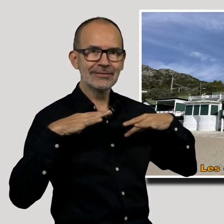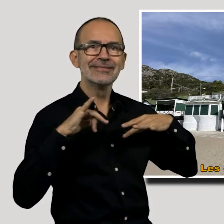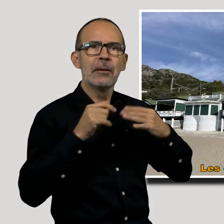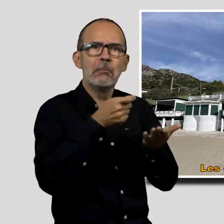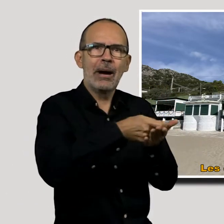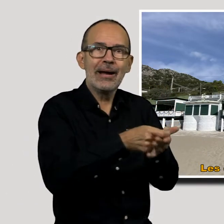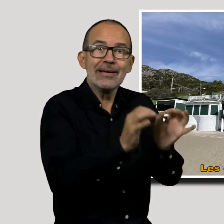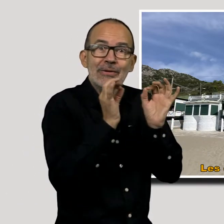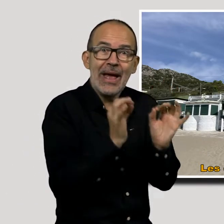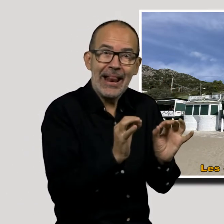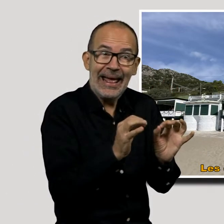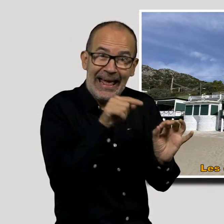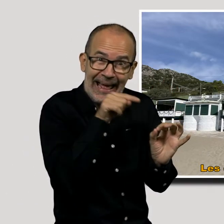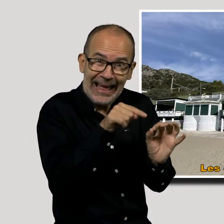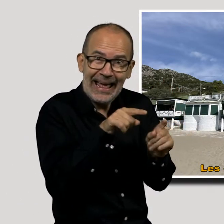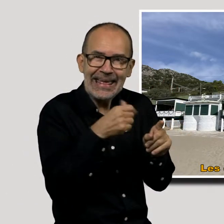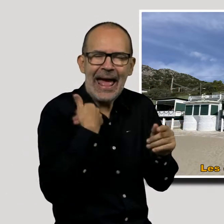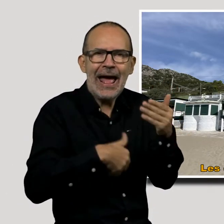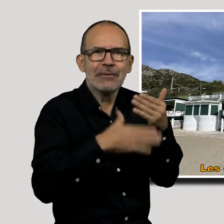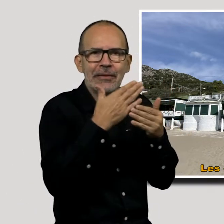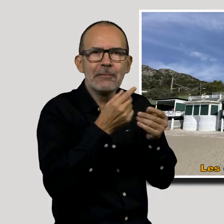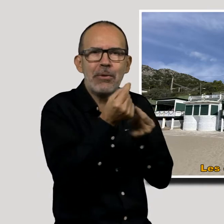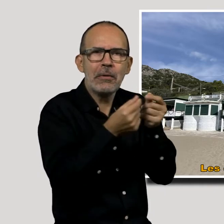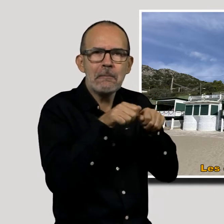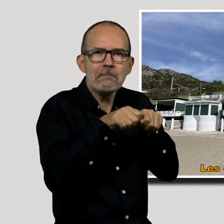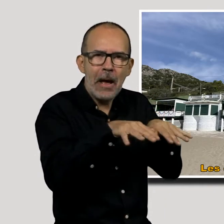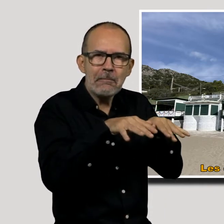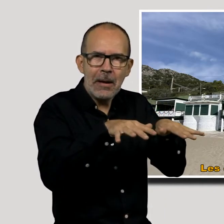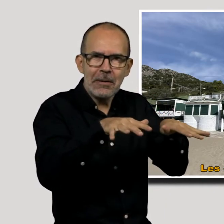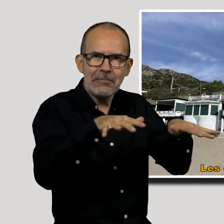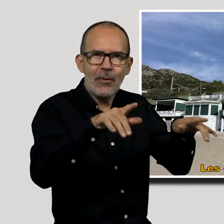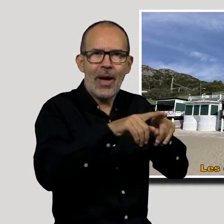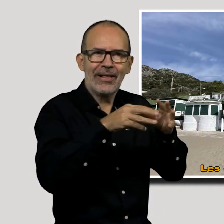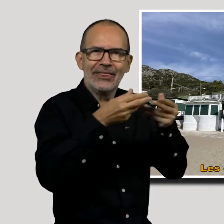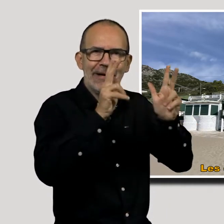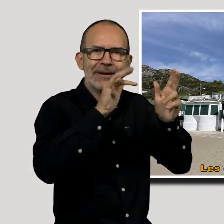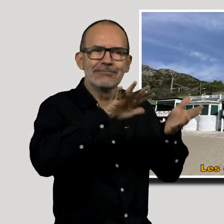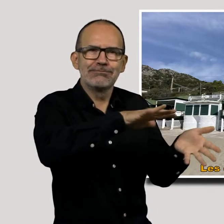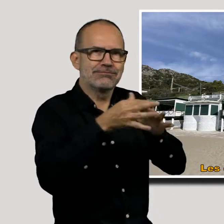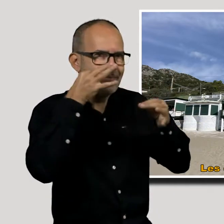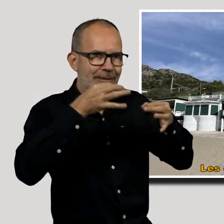es van posar les bases per a estendre i democratitzar la seva pràctica.